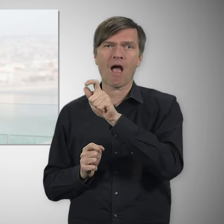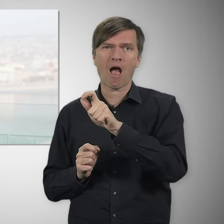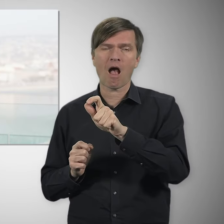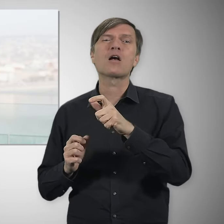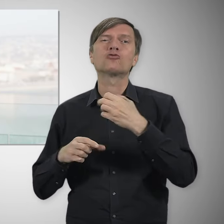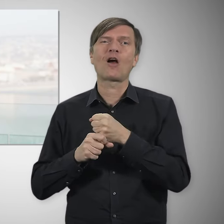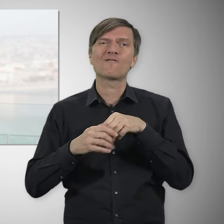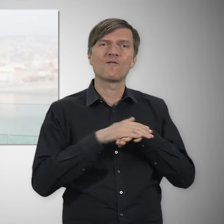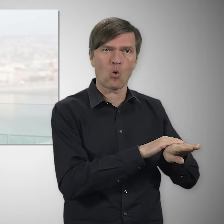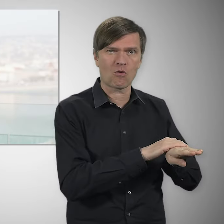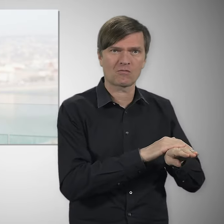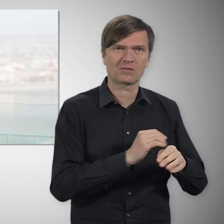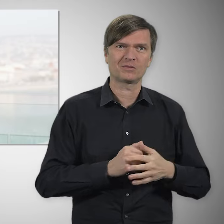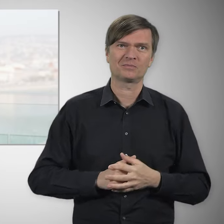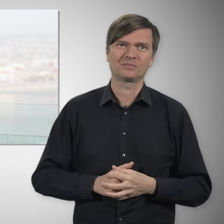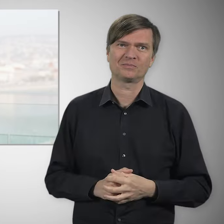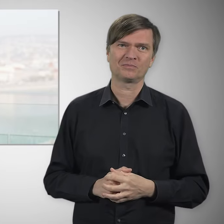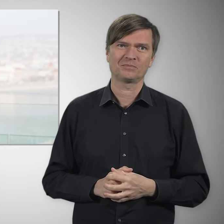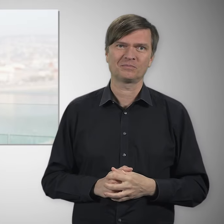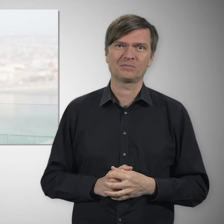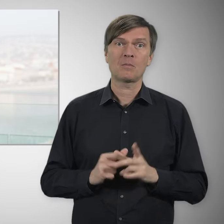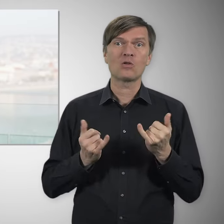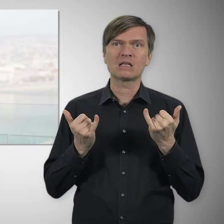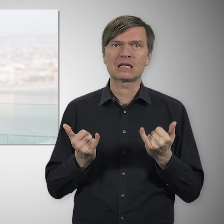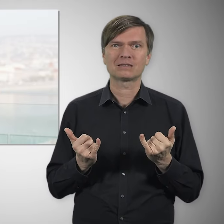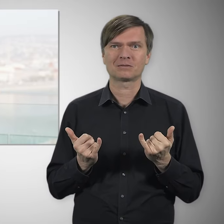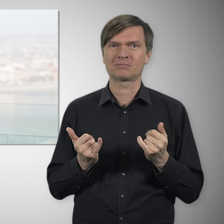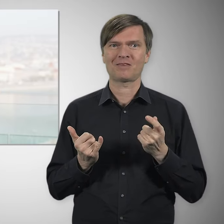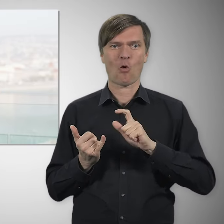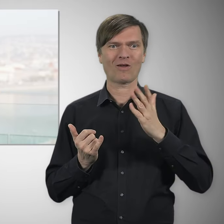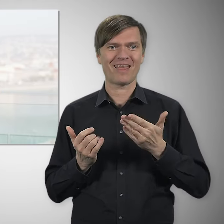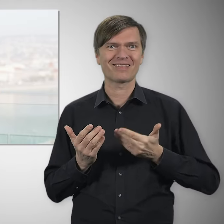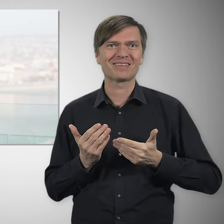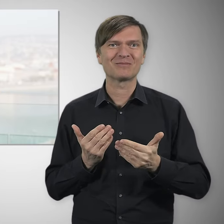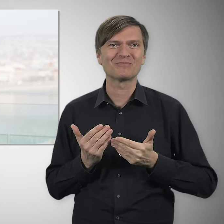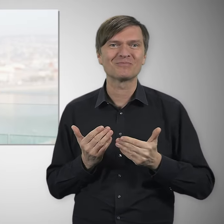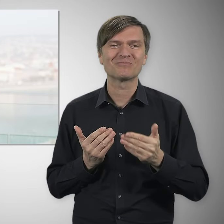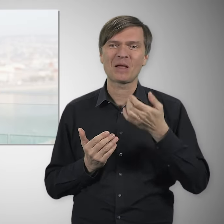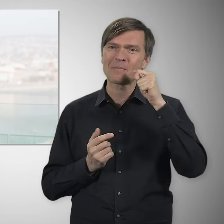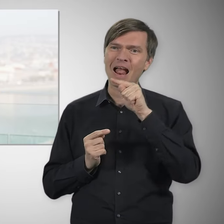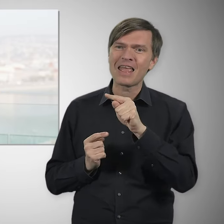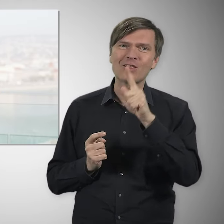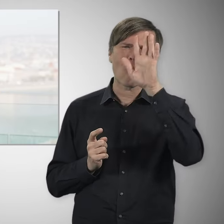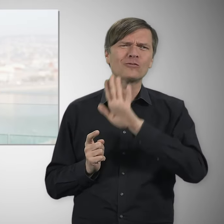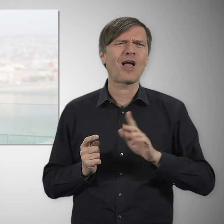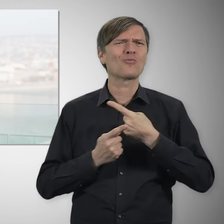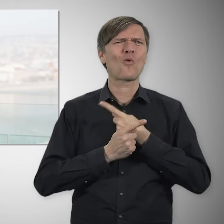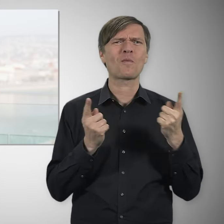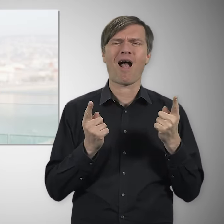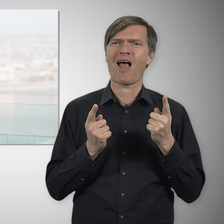der DDR gelang so die Flucht. Wenn wir also dieses Wochenende in Berlin und in ganz Deutschland